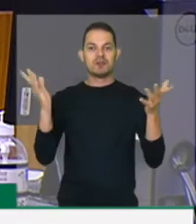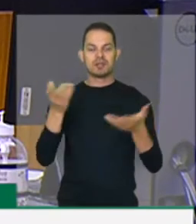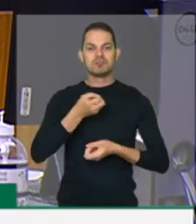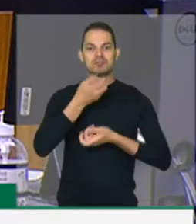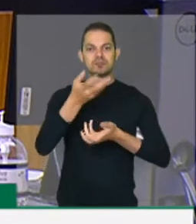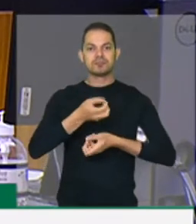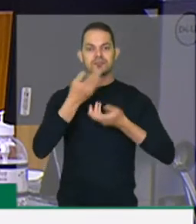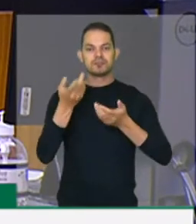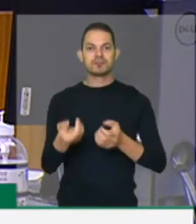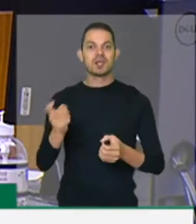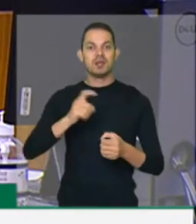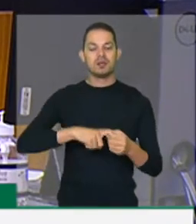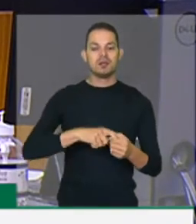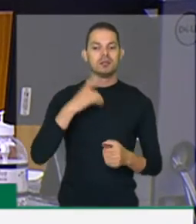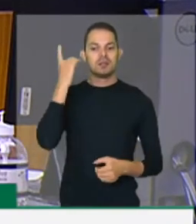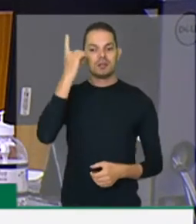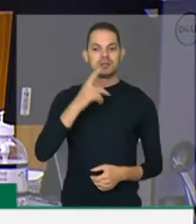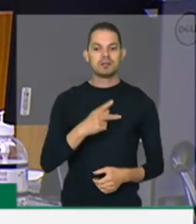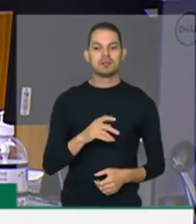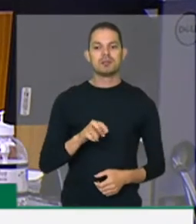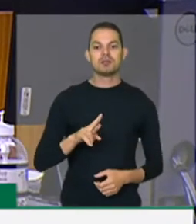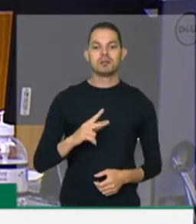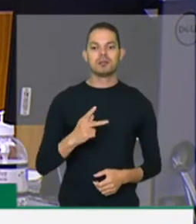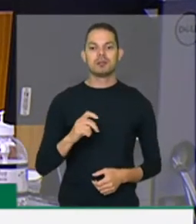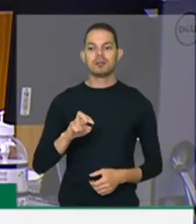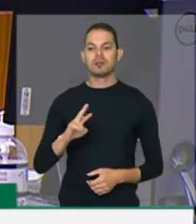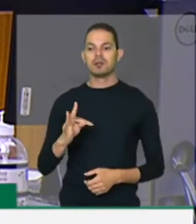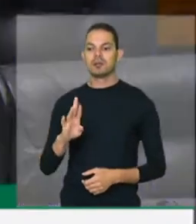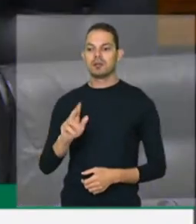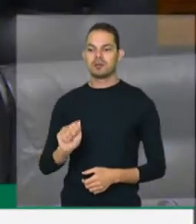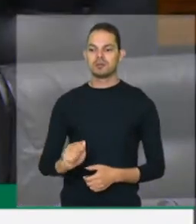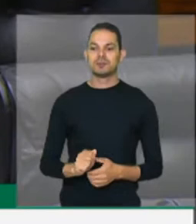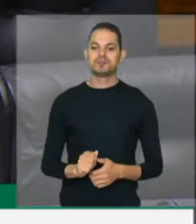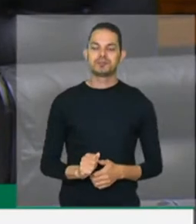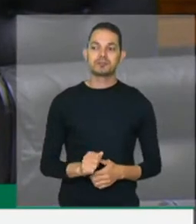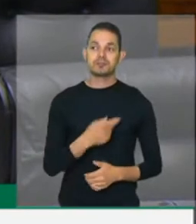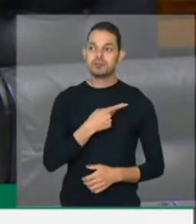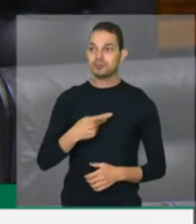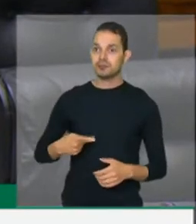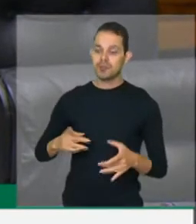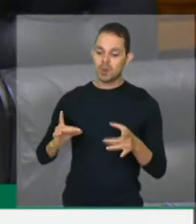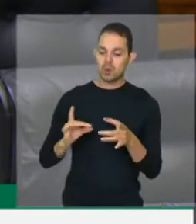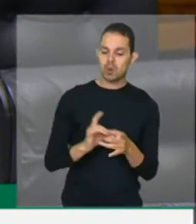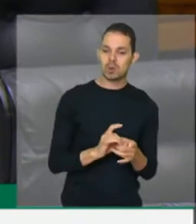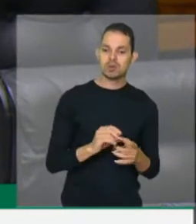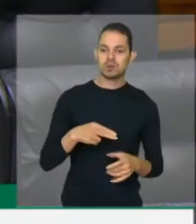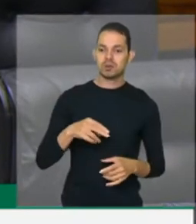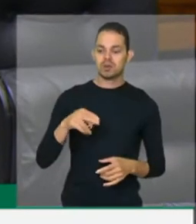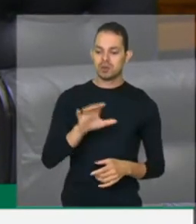DE EXPRESSÃO. OBRIGADO, DEPUTADO. [DEP. PERPÉTUA ALMEIDA]: PRESIDENTE, O CONSÓRCIO DO NORDESTE TEM SIDO UMA REFERÊNCIA MUITO